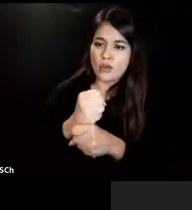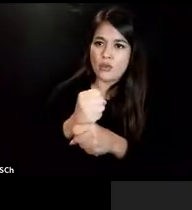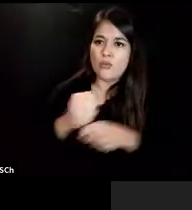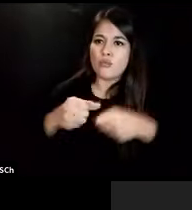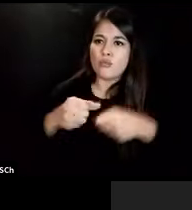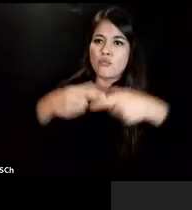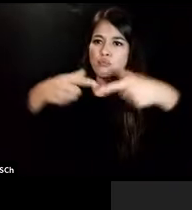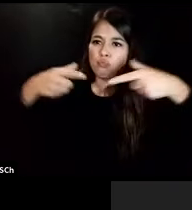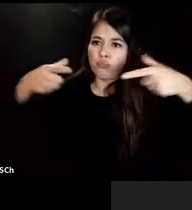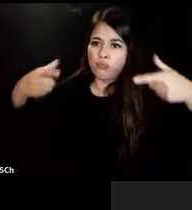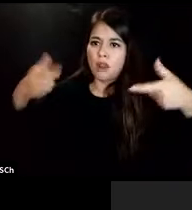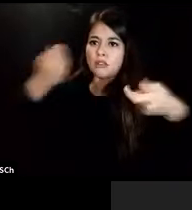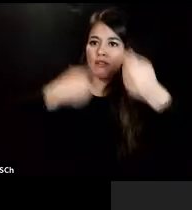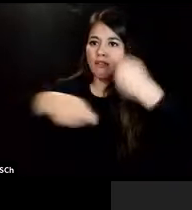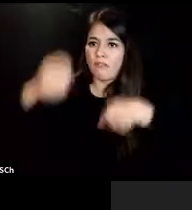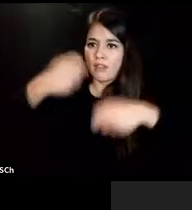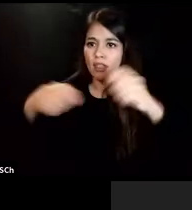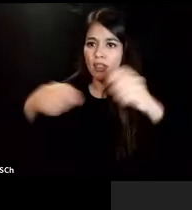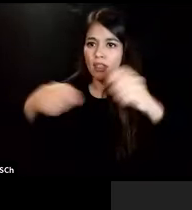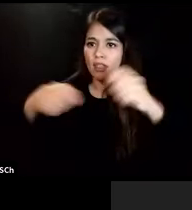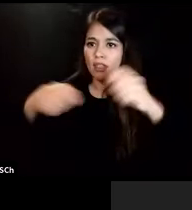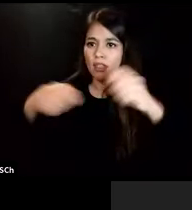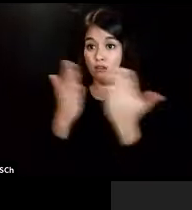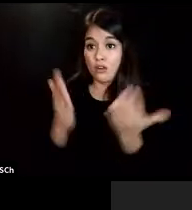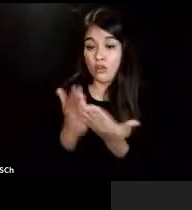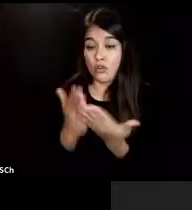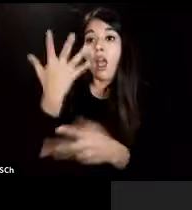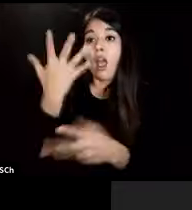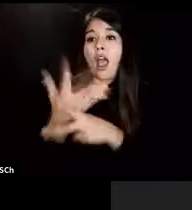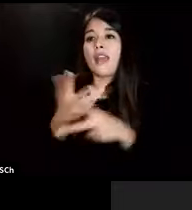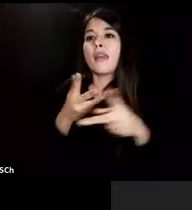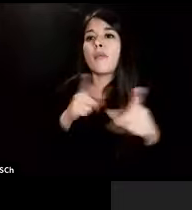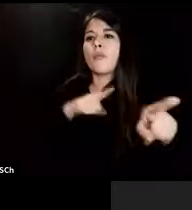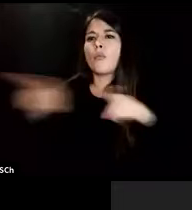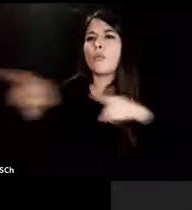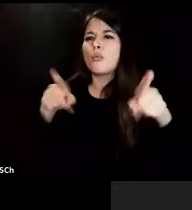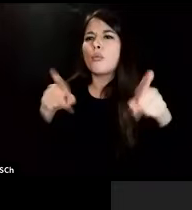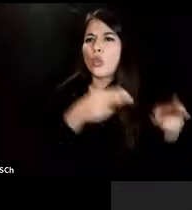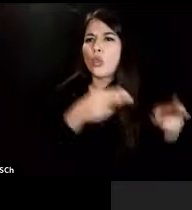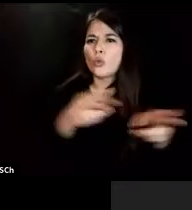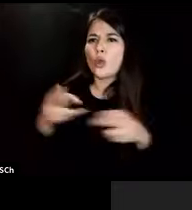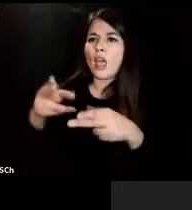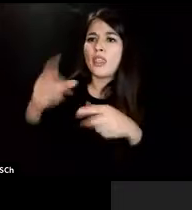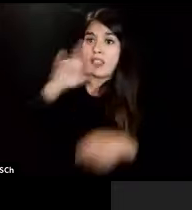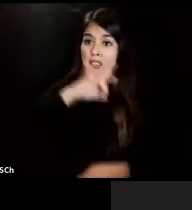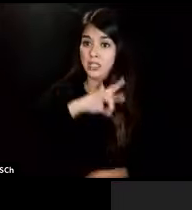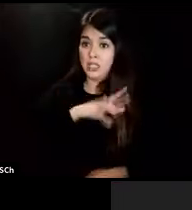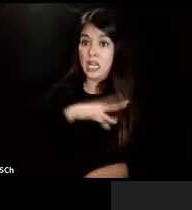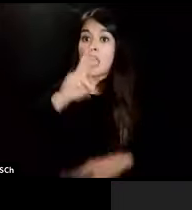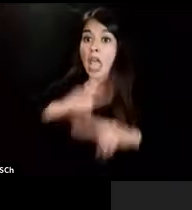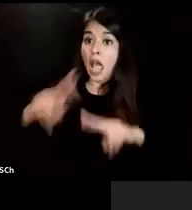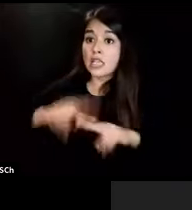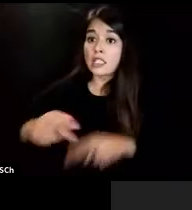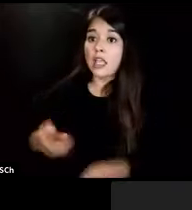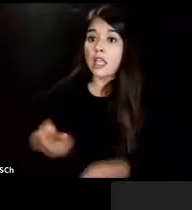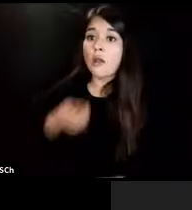los audiolibros, existen productoras nacionales que se están dedicando a la grabación de audiolibros, y el formato